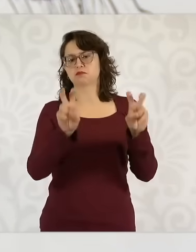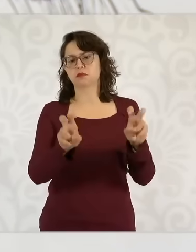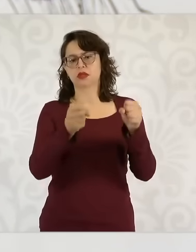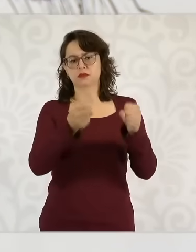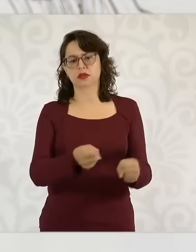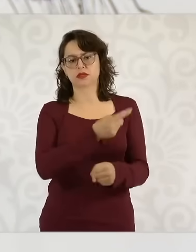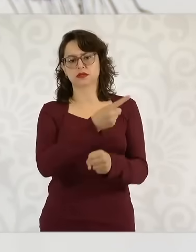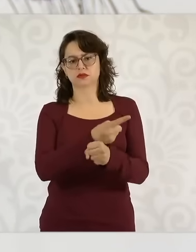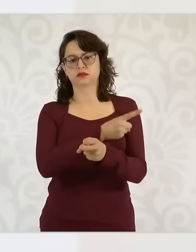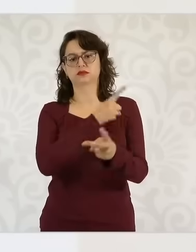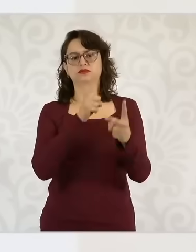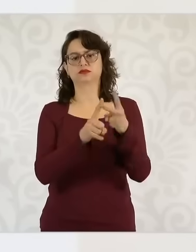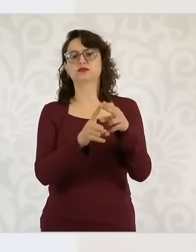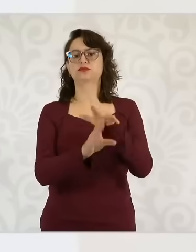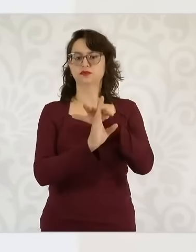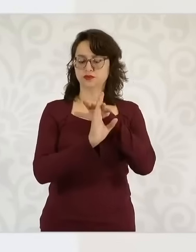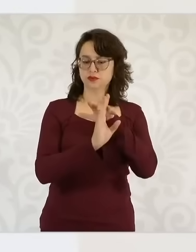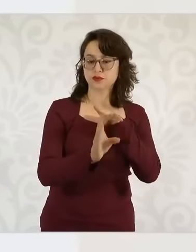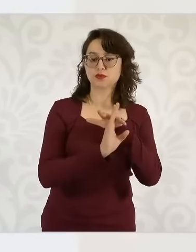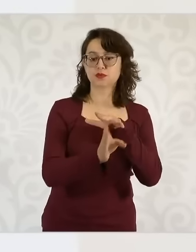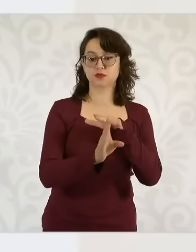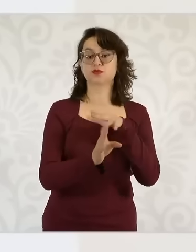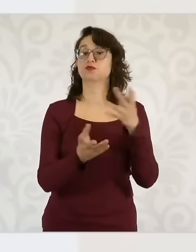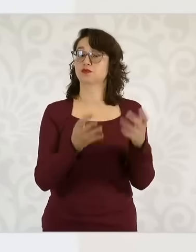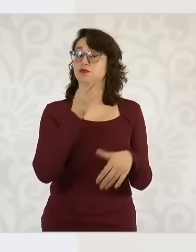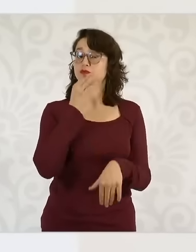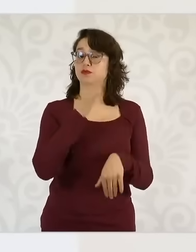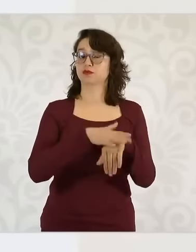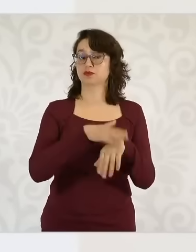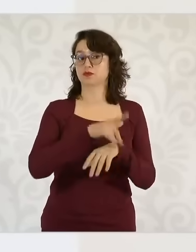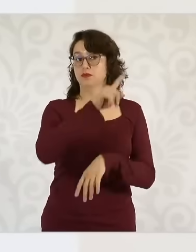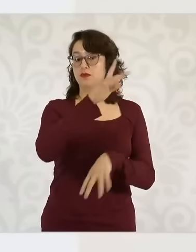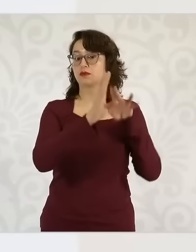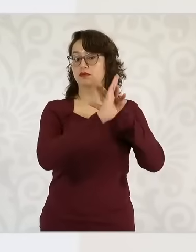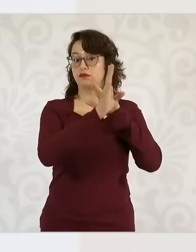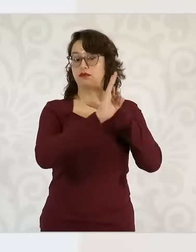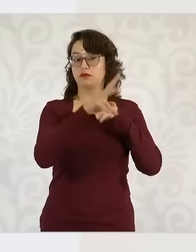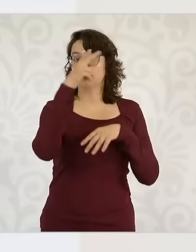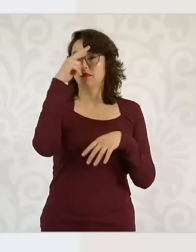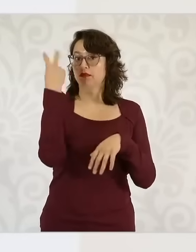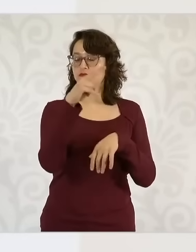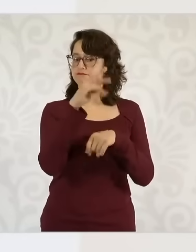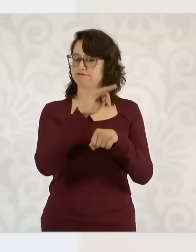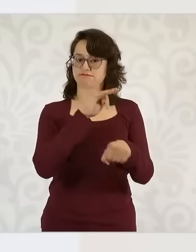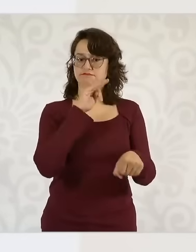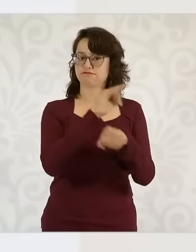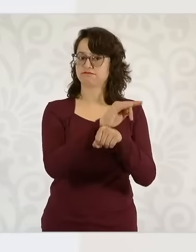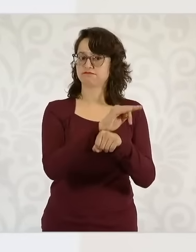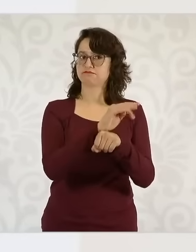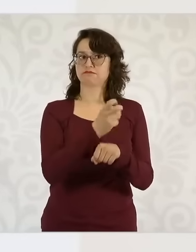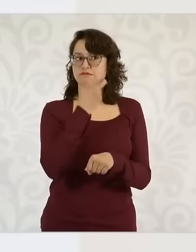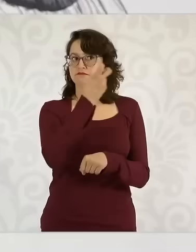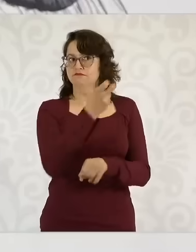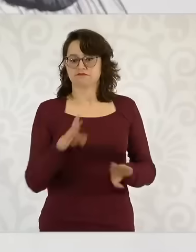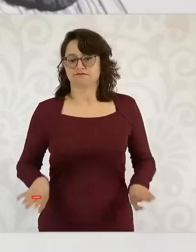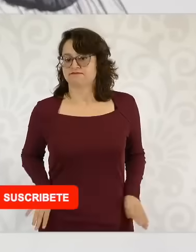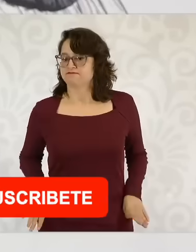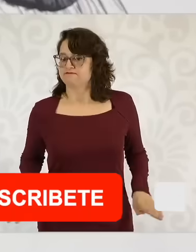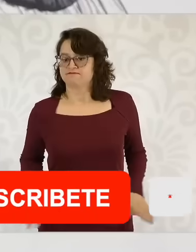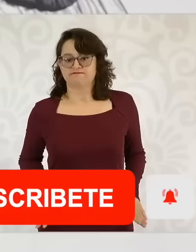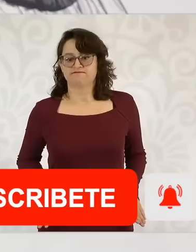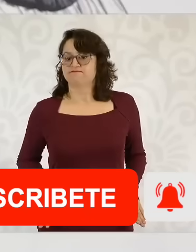hablamos de la defensa de nuestros hermanos migrantes de que no estábamos de acuerdo que se